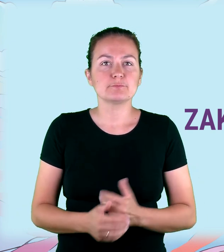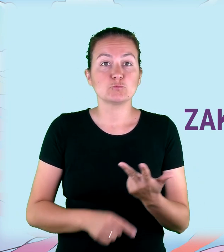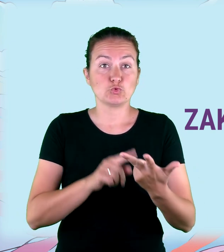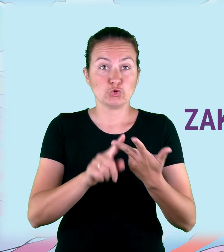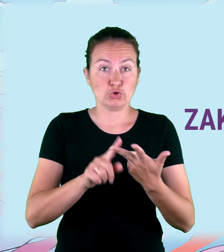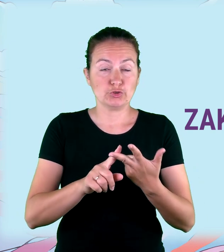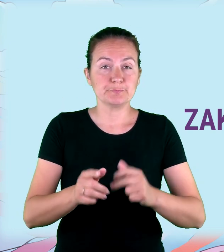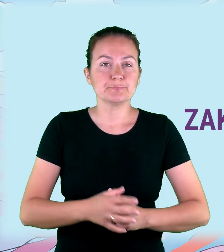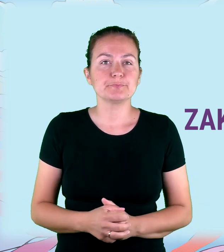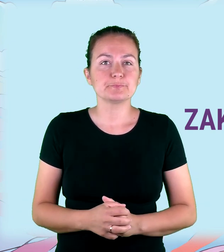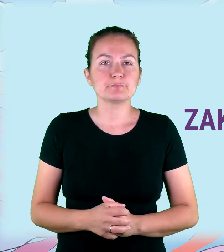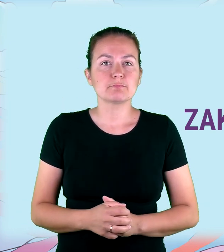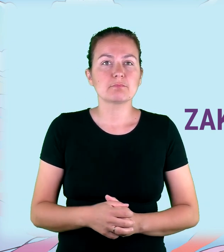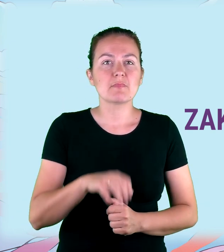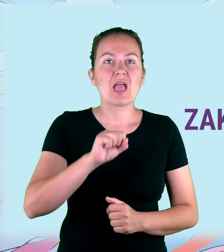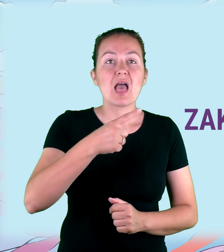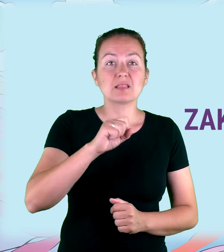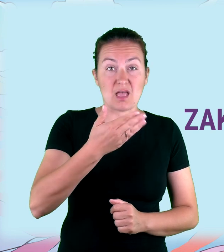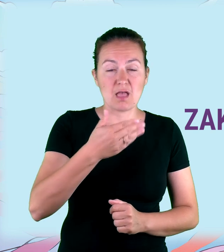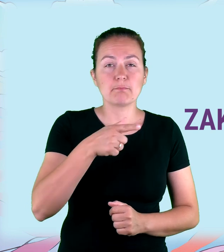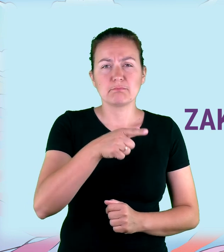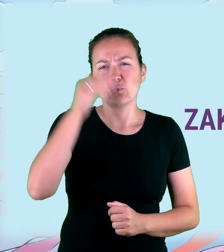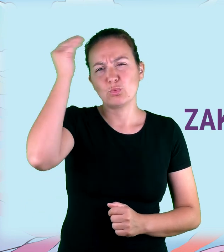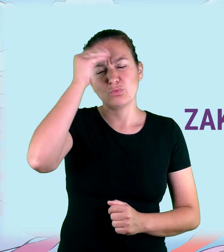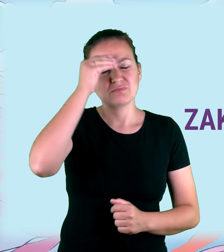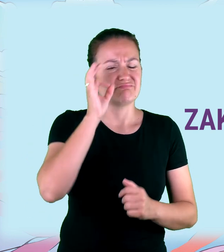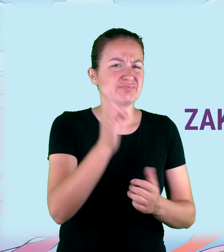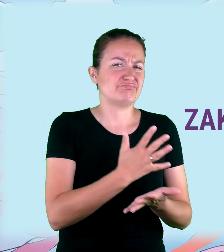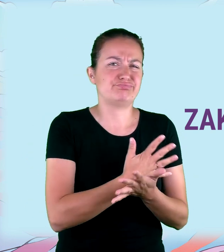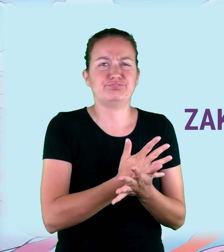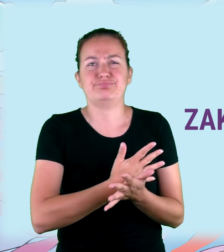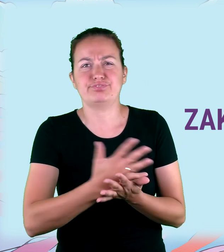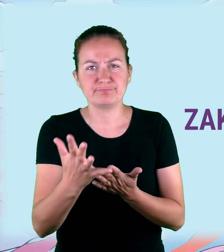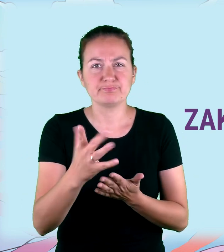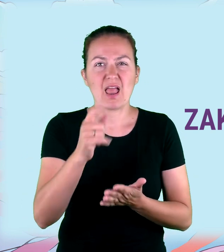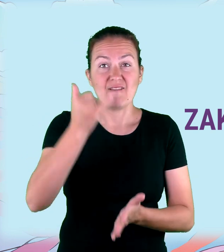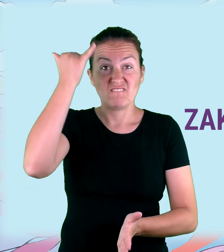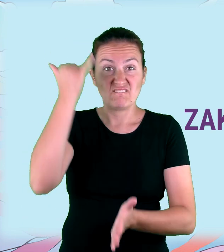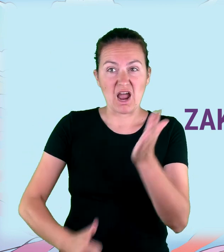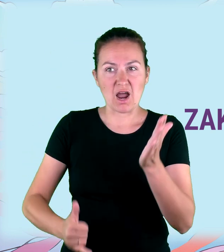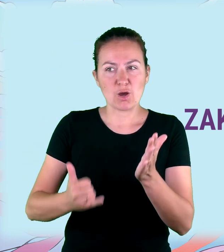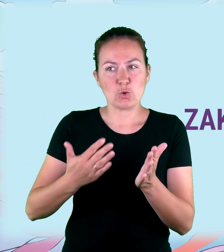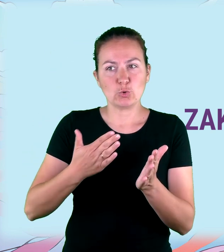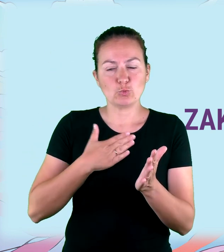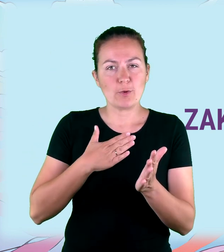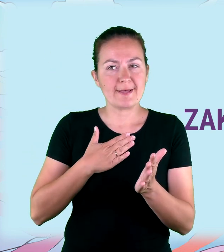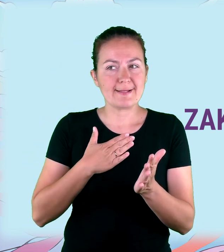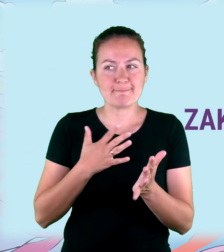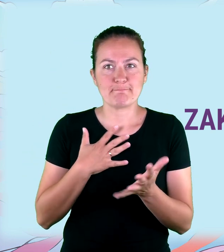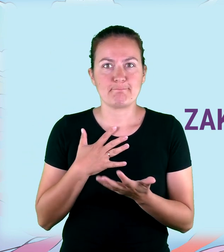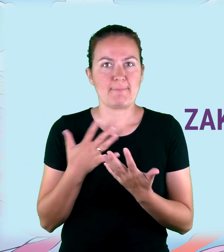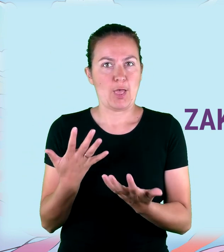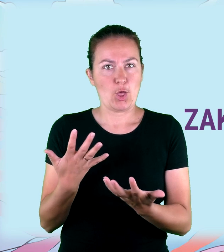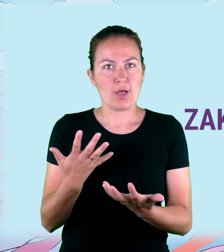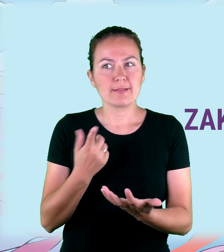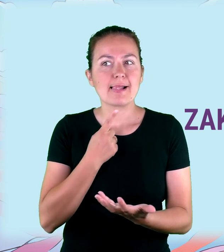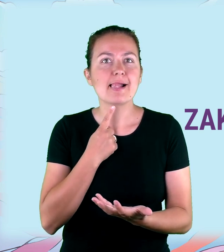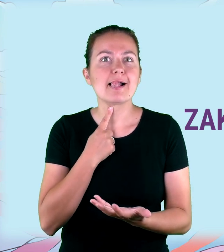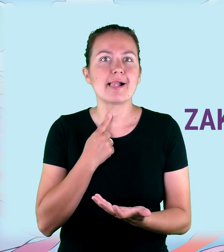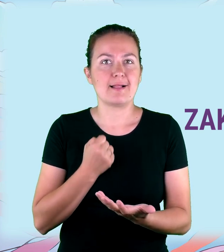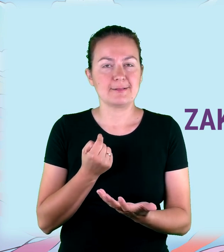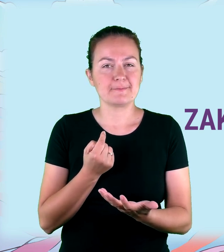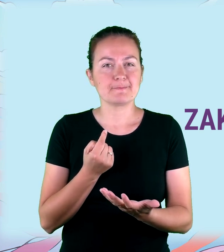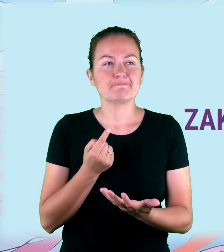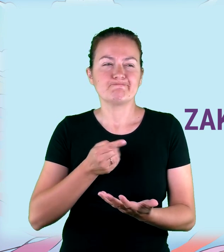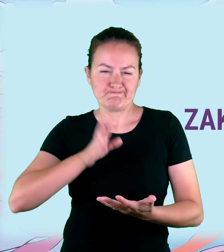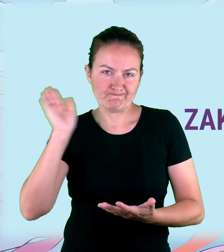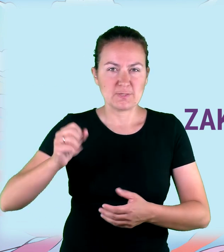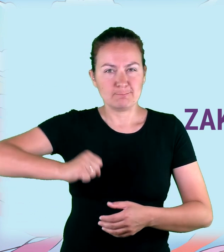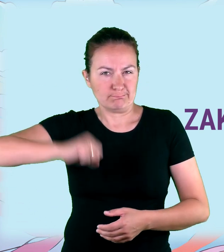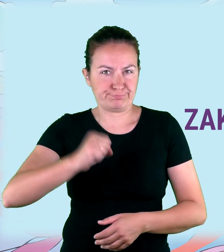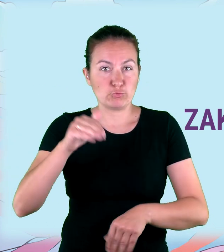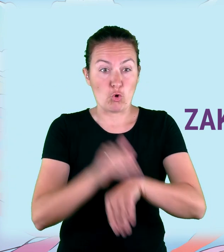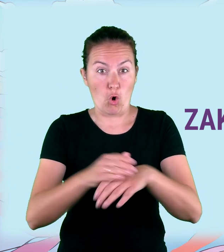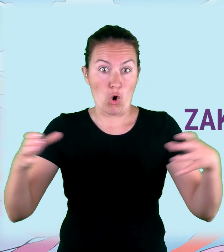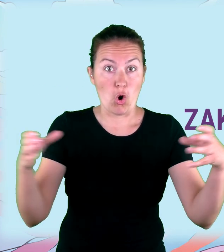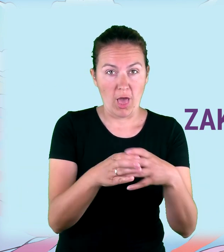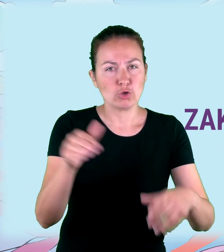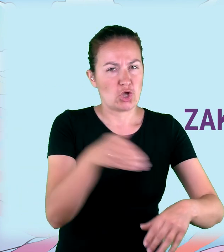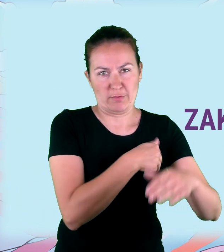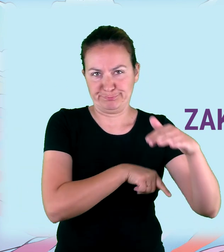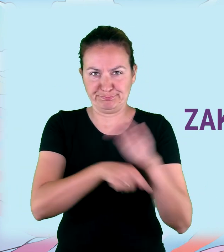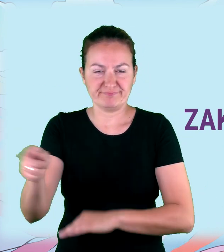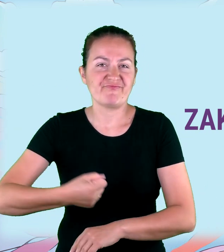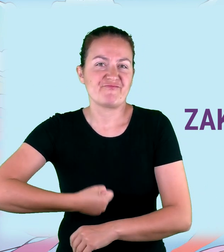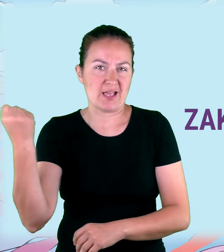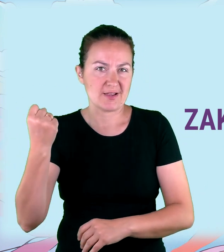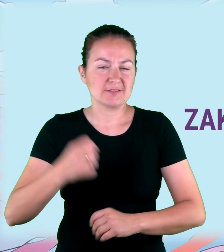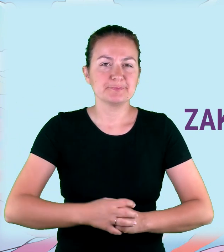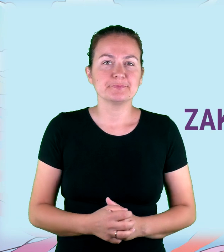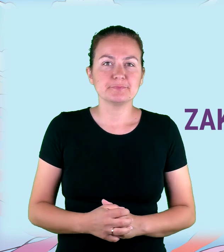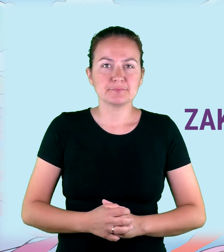3. Adam był wzorowym uczniem, ale wagary miały dla niego smak zakazanego owocu. W końcu się zdecydował i uciekł ze szkoły z kolegami.